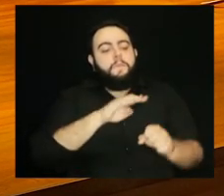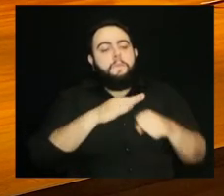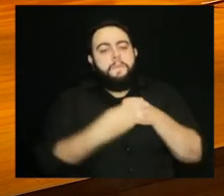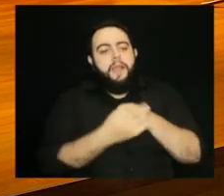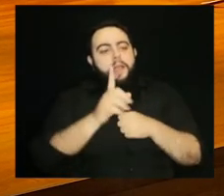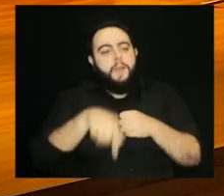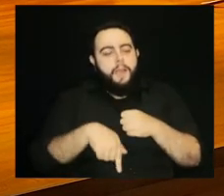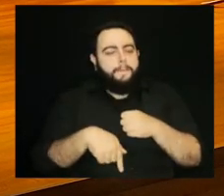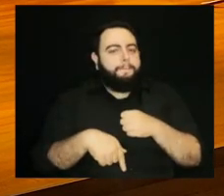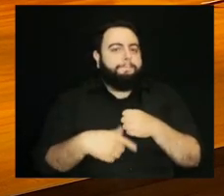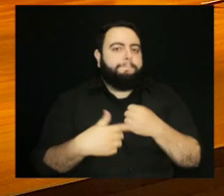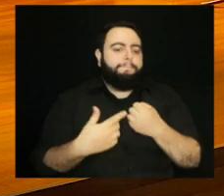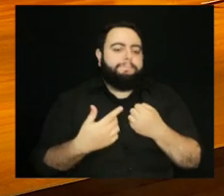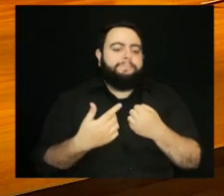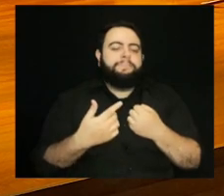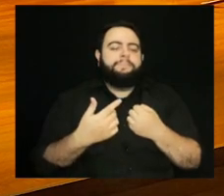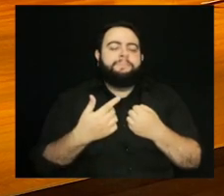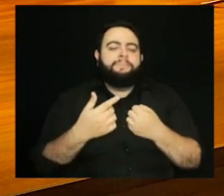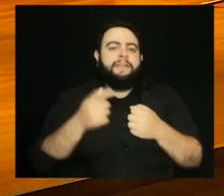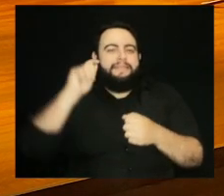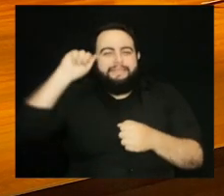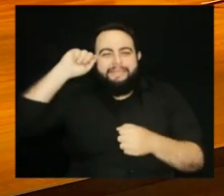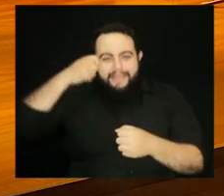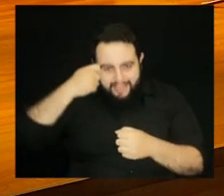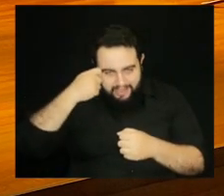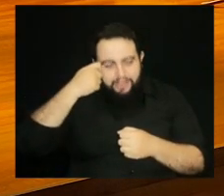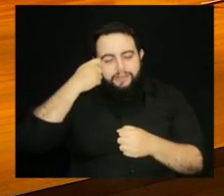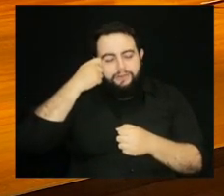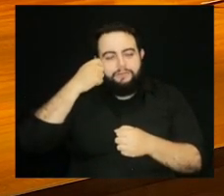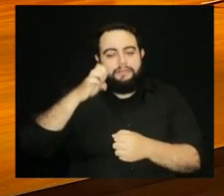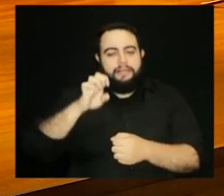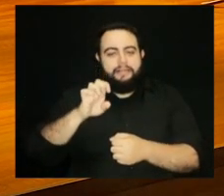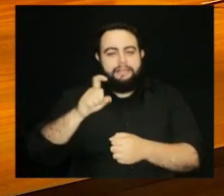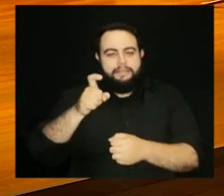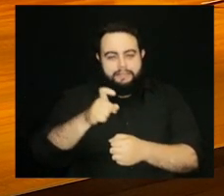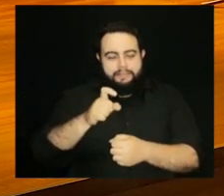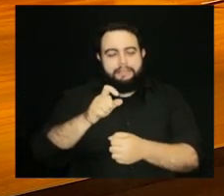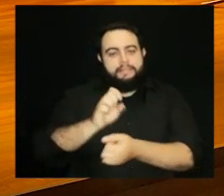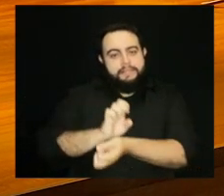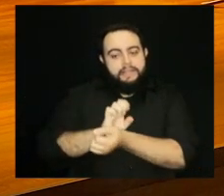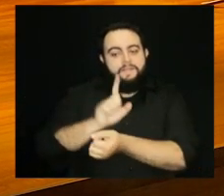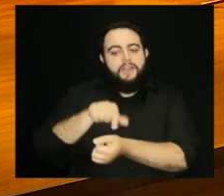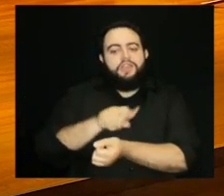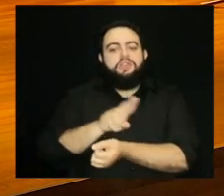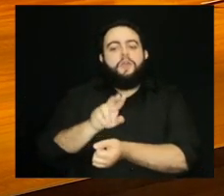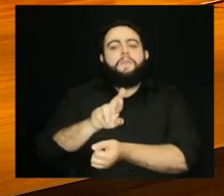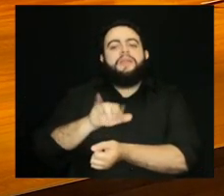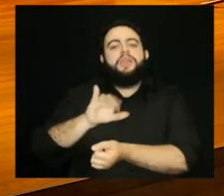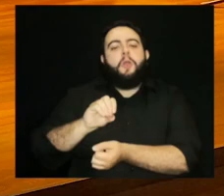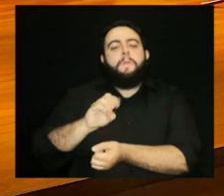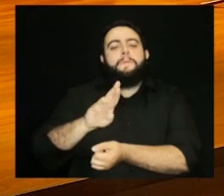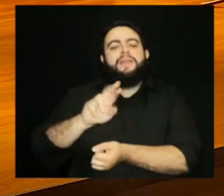basicamente por negros escravizados, tenham batizado ele de Rio Branco. Foi uma homenagem